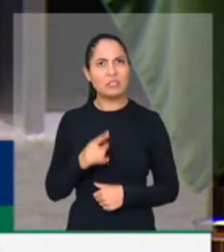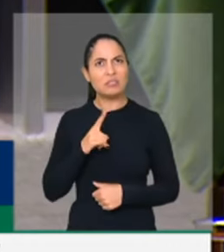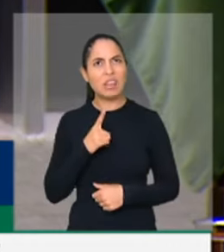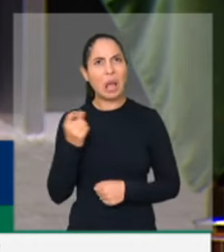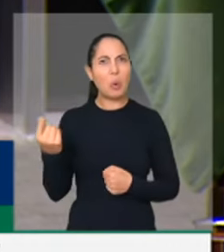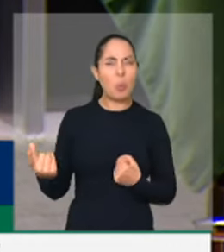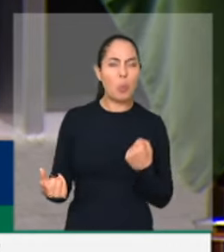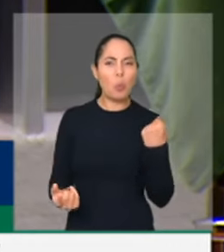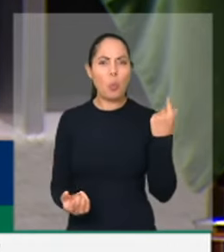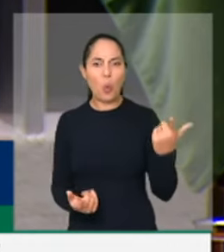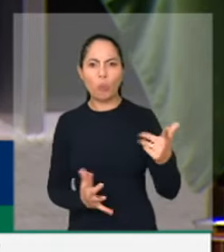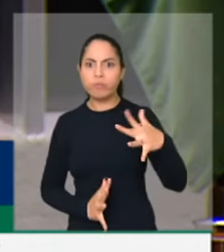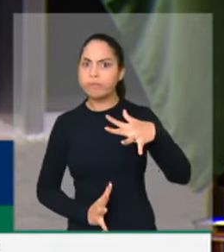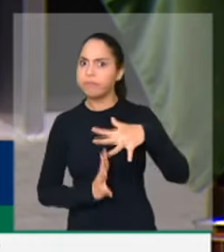UTI EM FILA. E ESSA.... PROPOSTA DO.... DO DR.